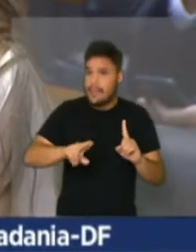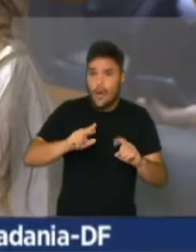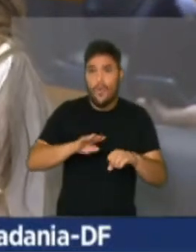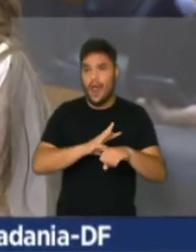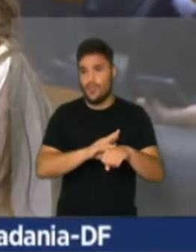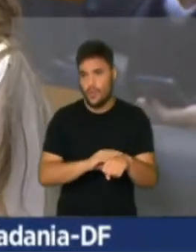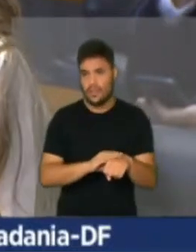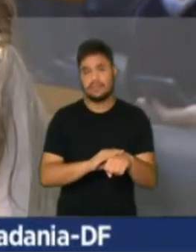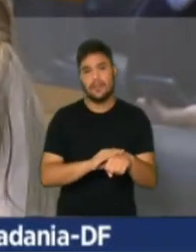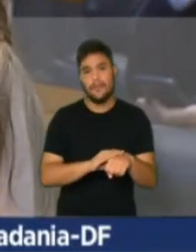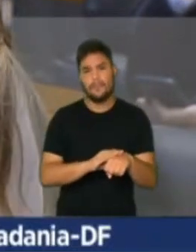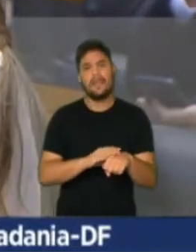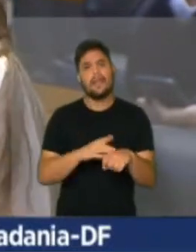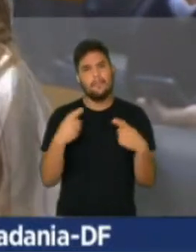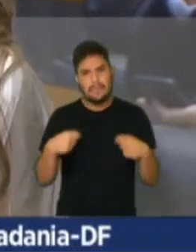VIDAS. E, NESSE SENTIDO, O TEXTO, ELE TRAZ... A